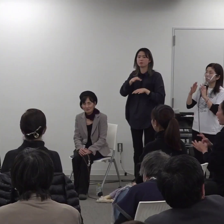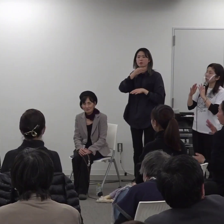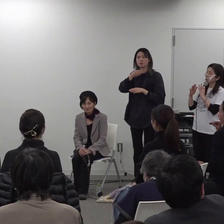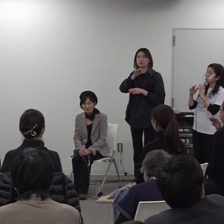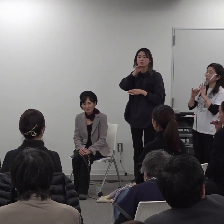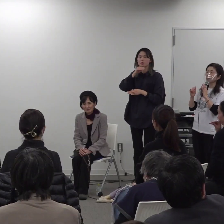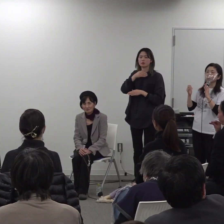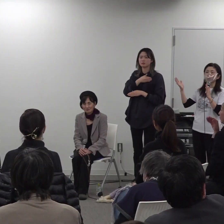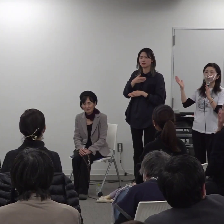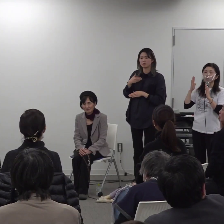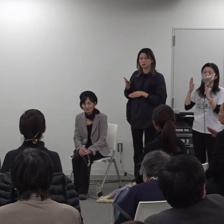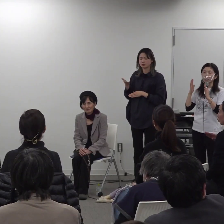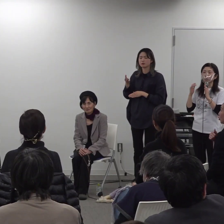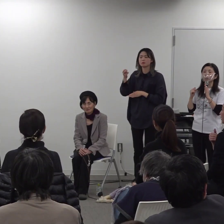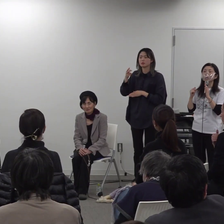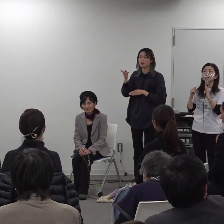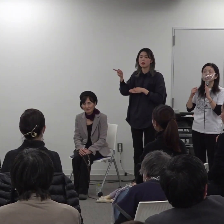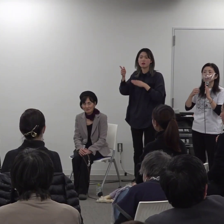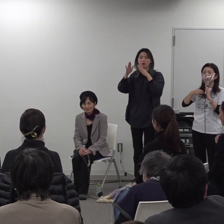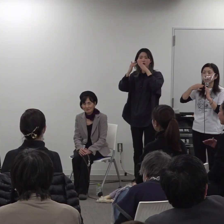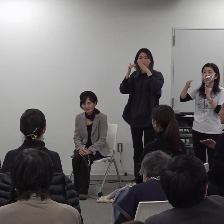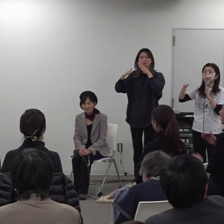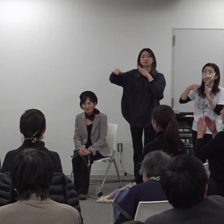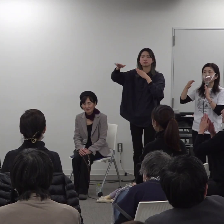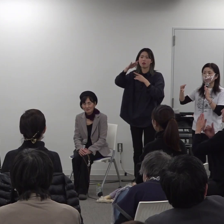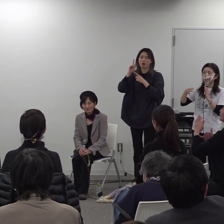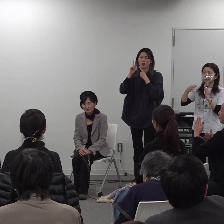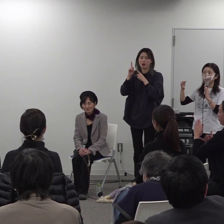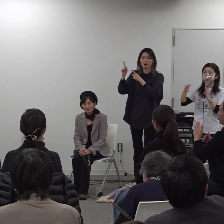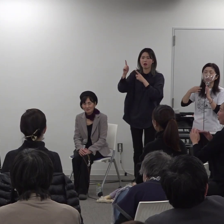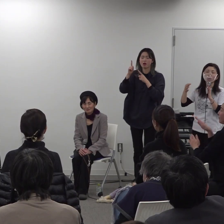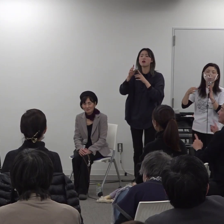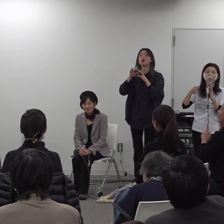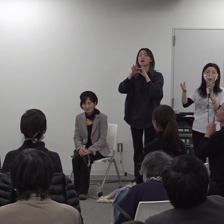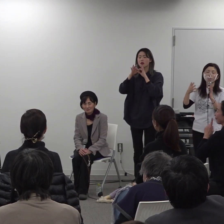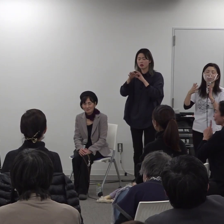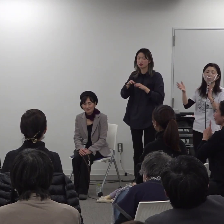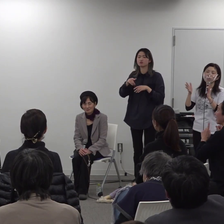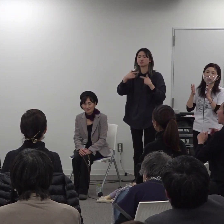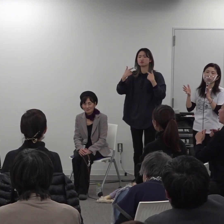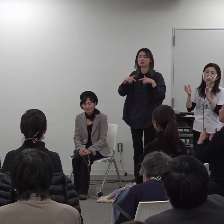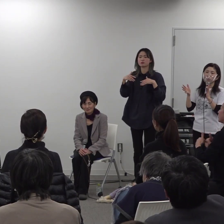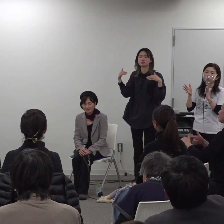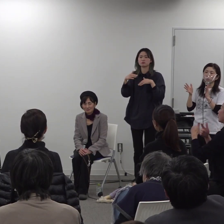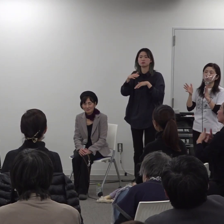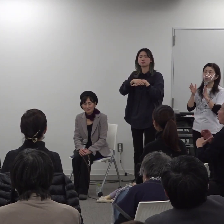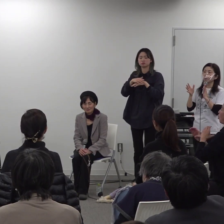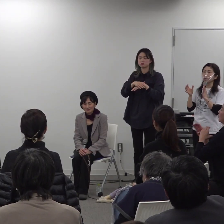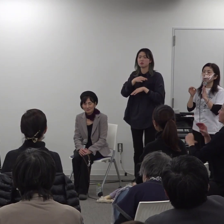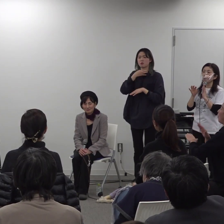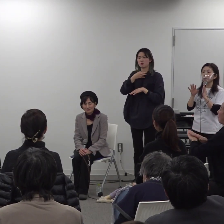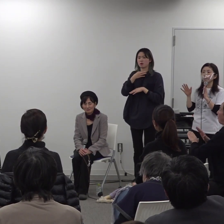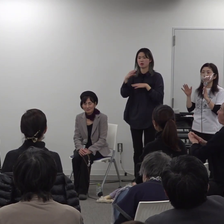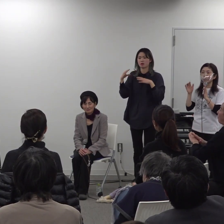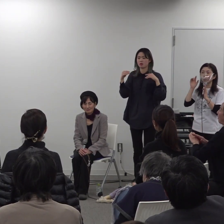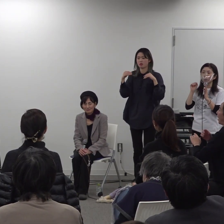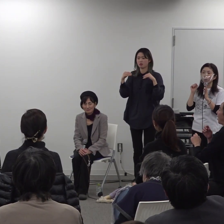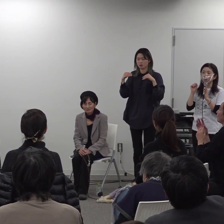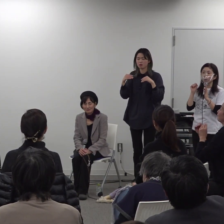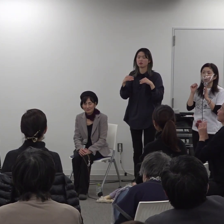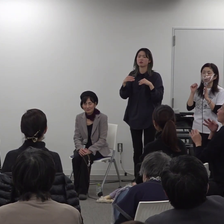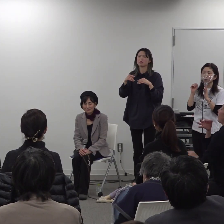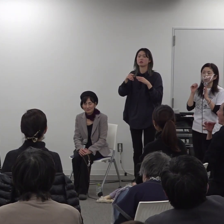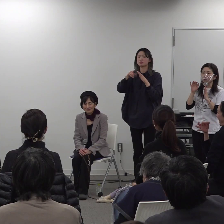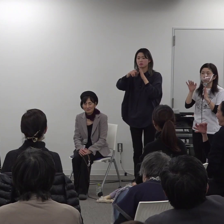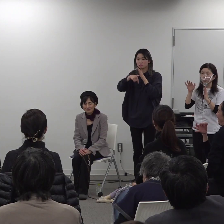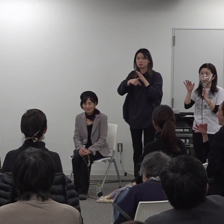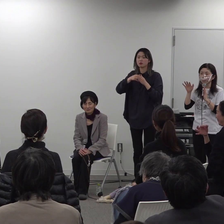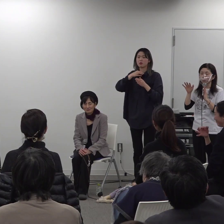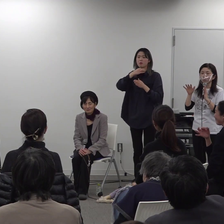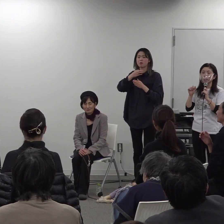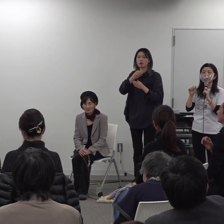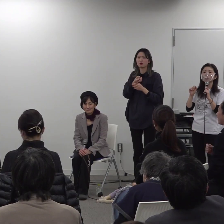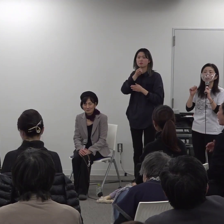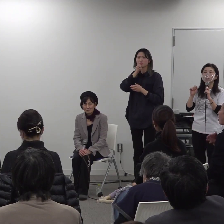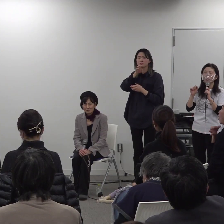ご家族が皆さん聞こえる方なので声で普段も話される状況が多いと声を出し続けられるん だけれども